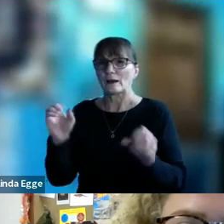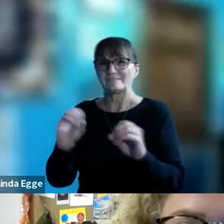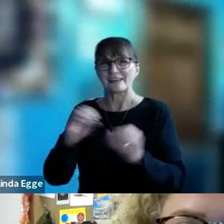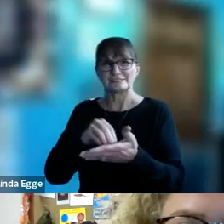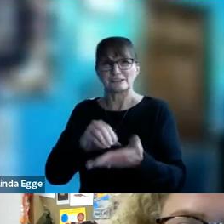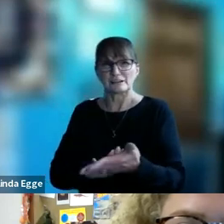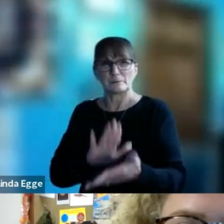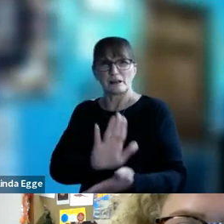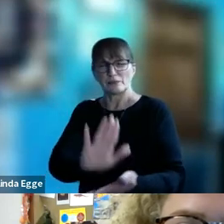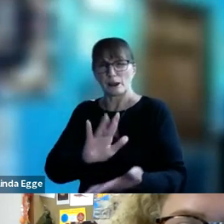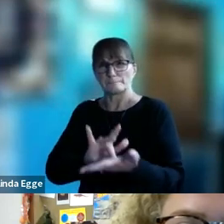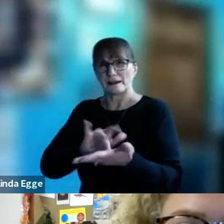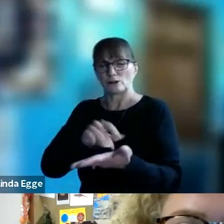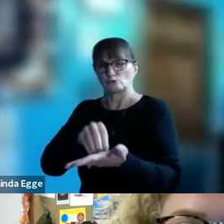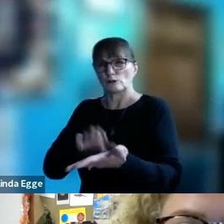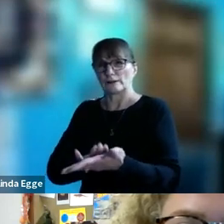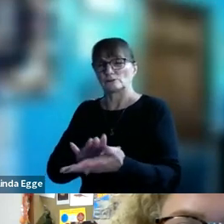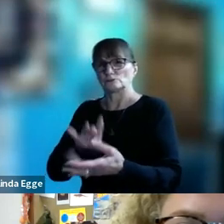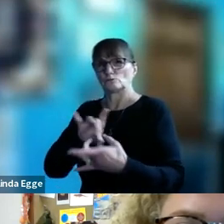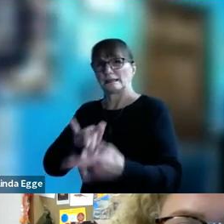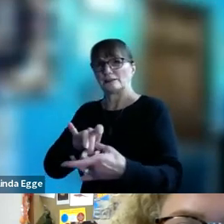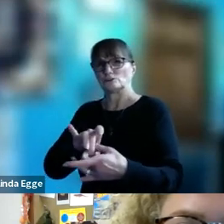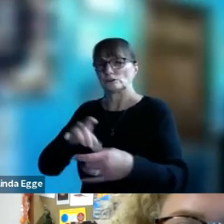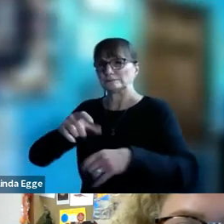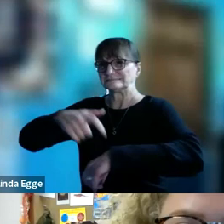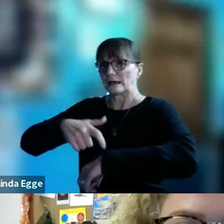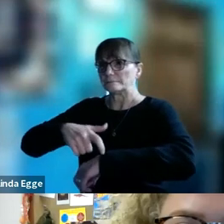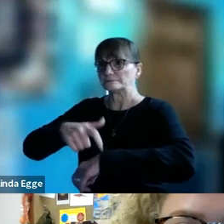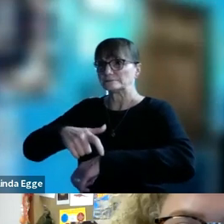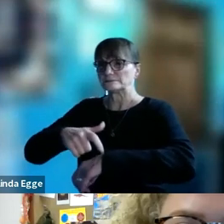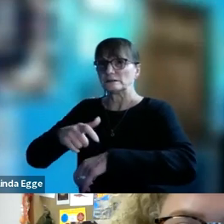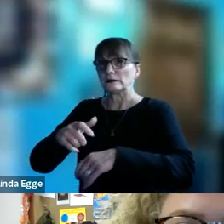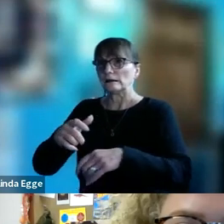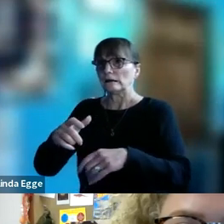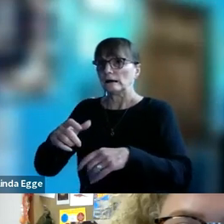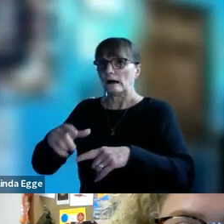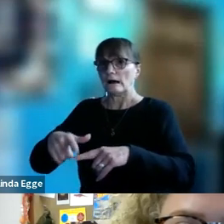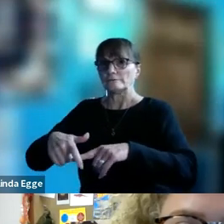en sus historiales médicos sobre periodos de sobriedad?"